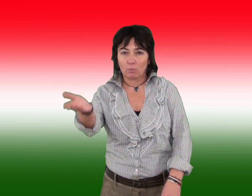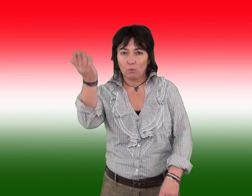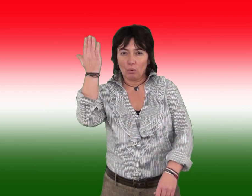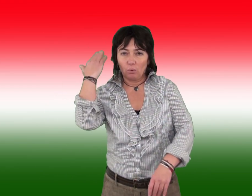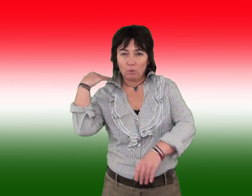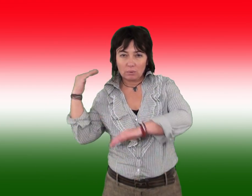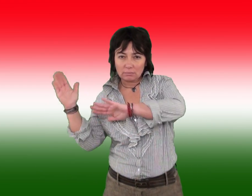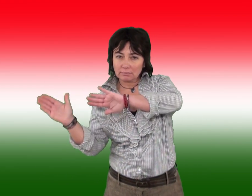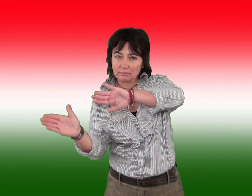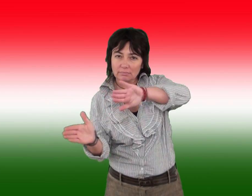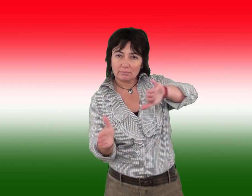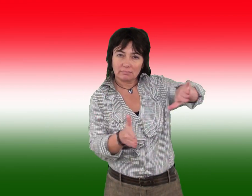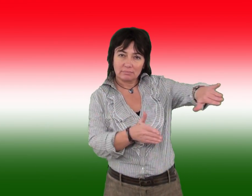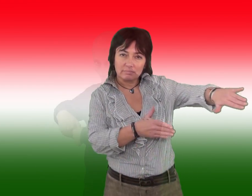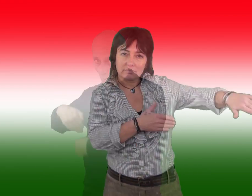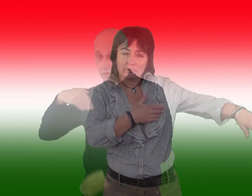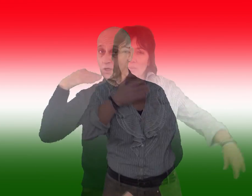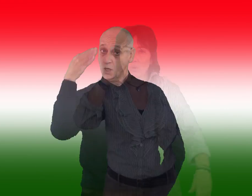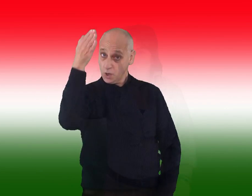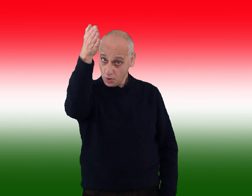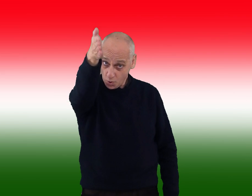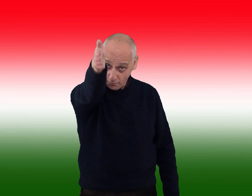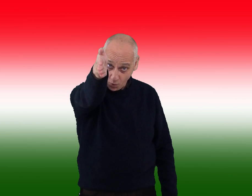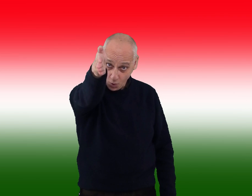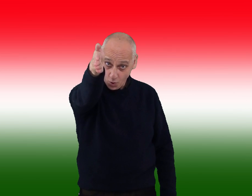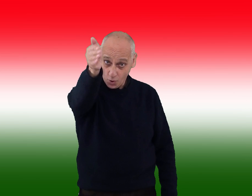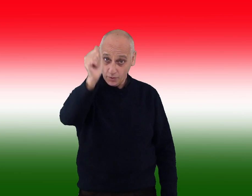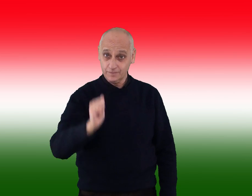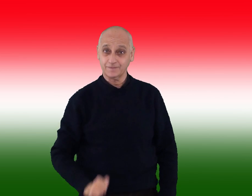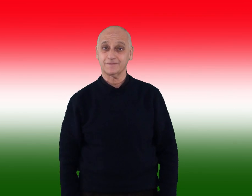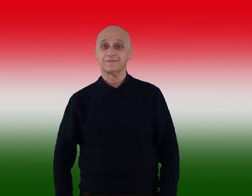A múltat s jövendőt!